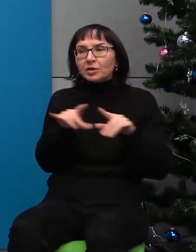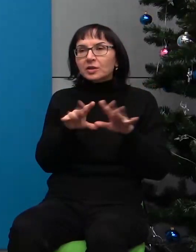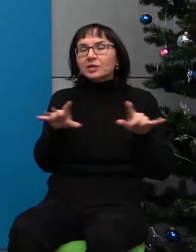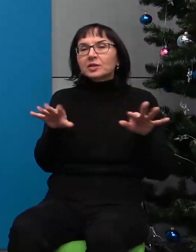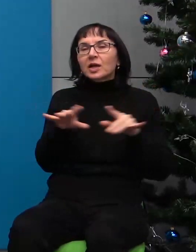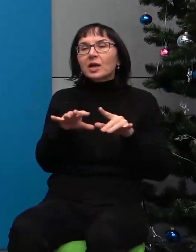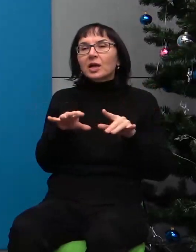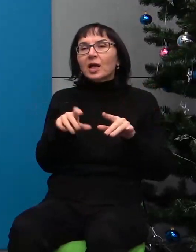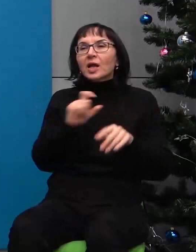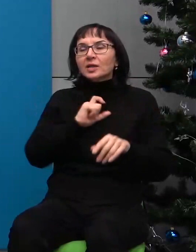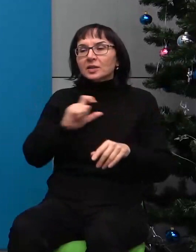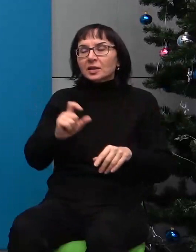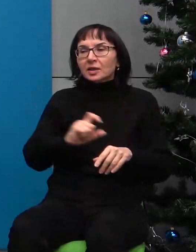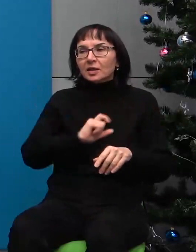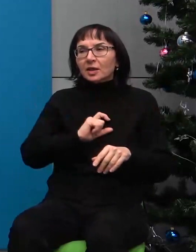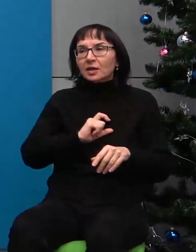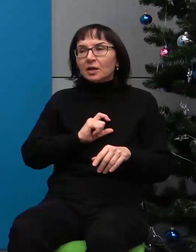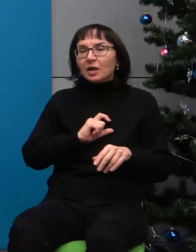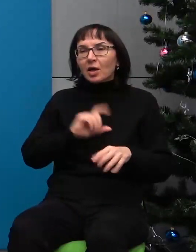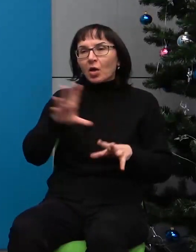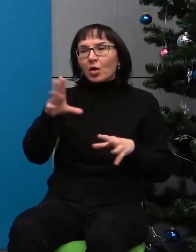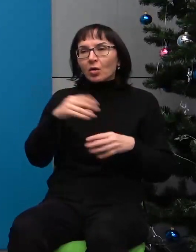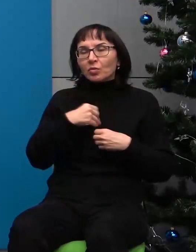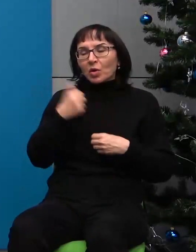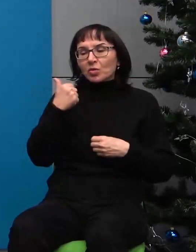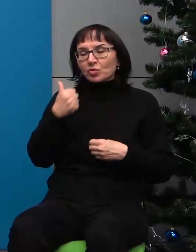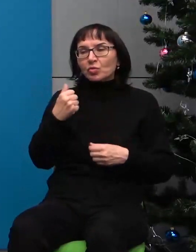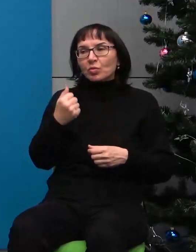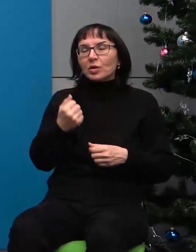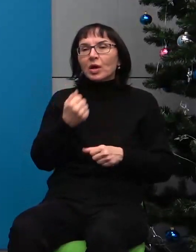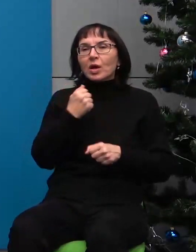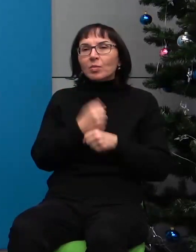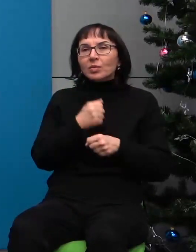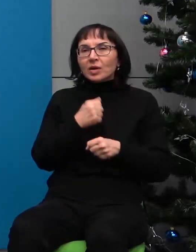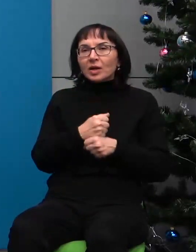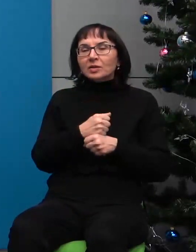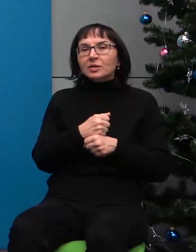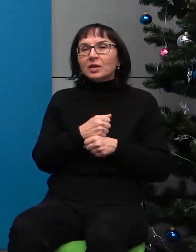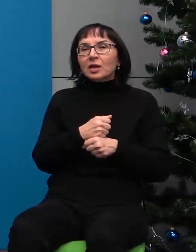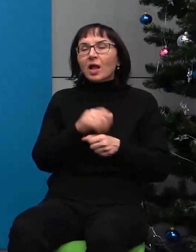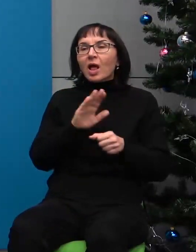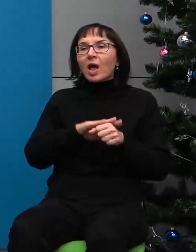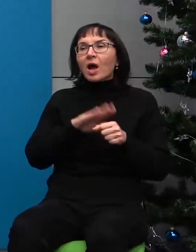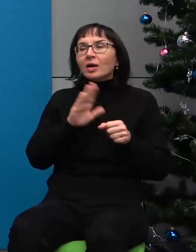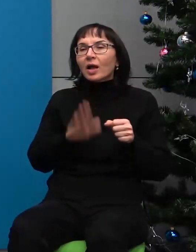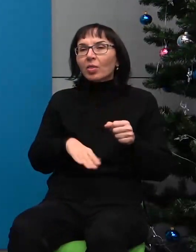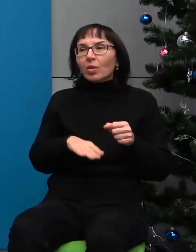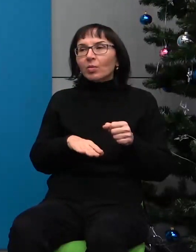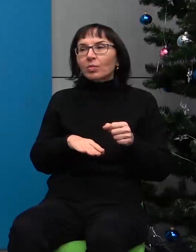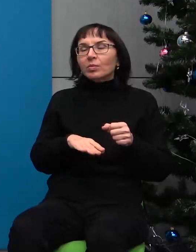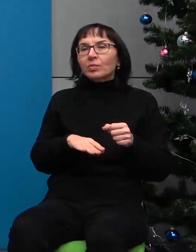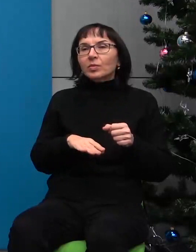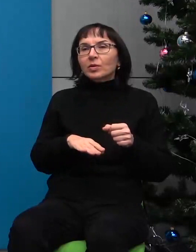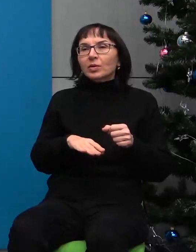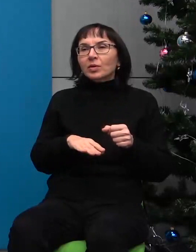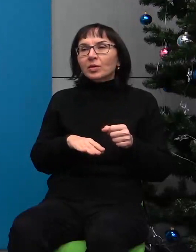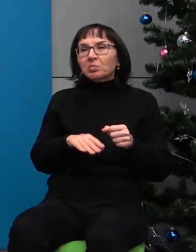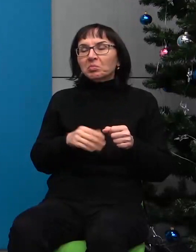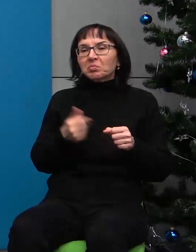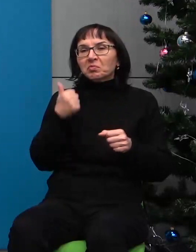która dostała superlukratywną pracę właśnie w Radomiu, ten dystrykt południowy. Świetna praca.